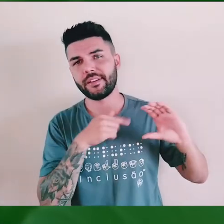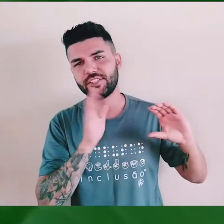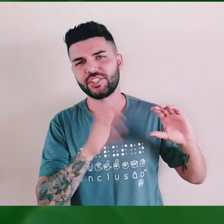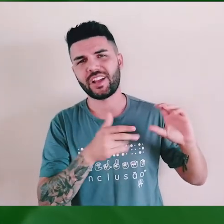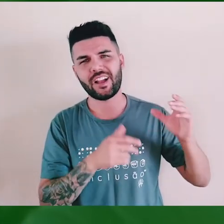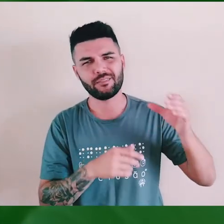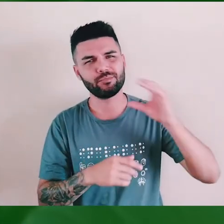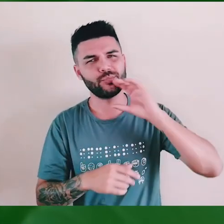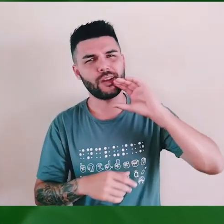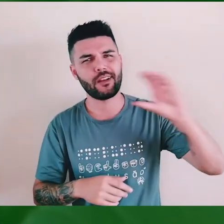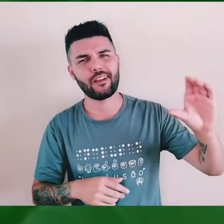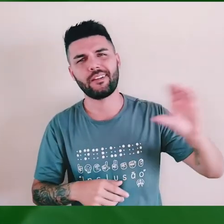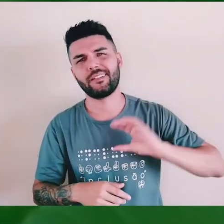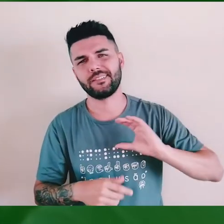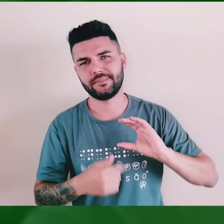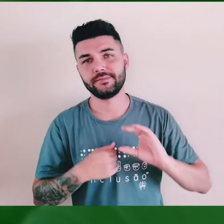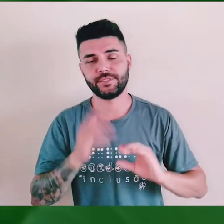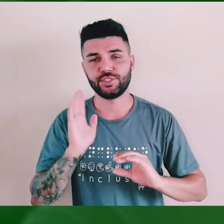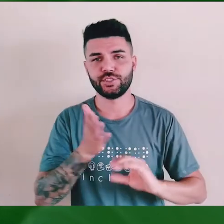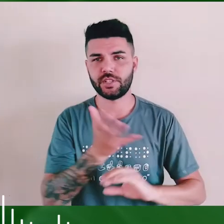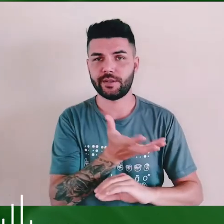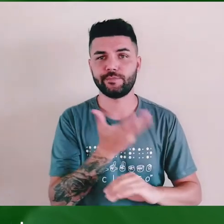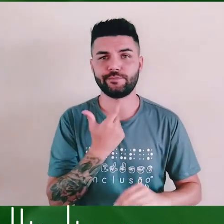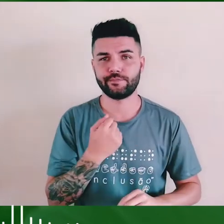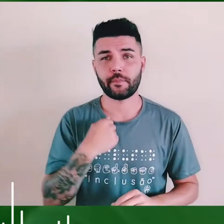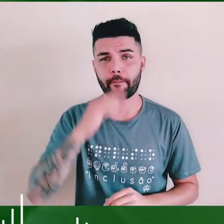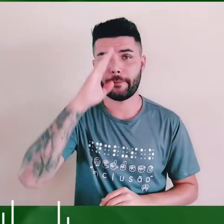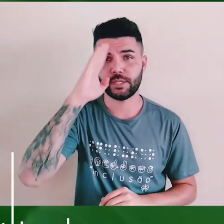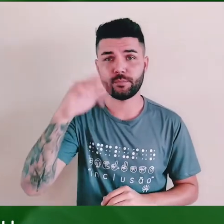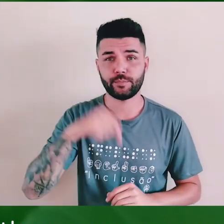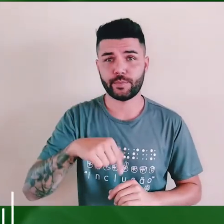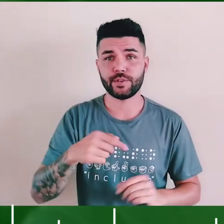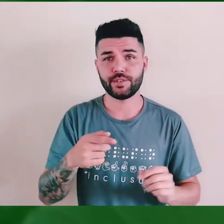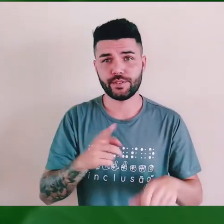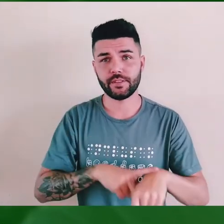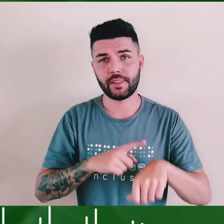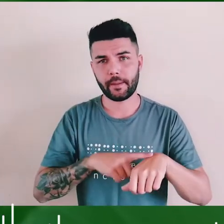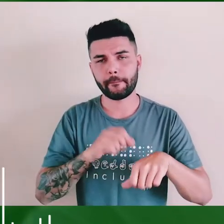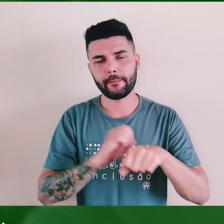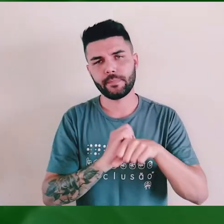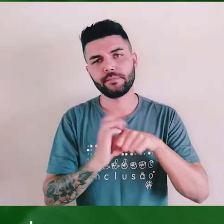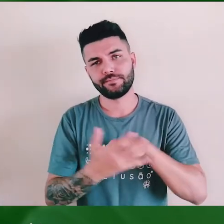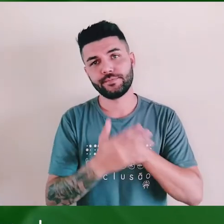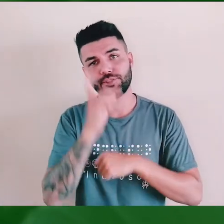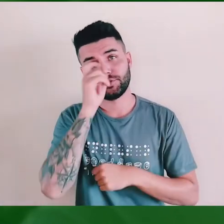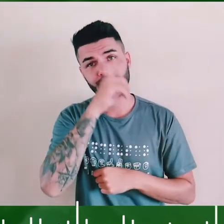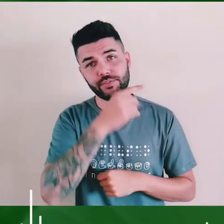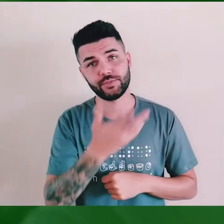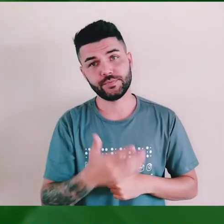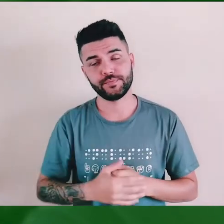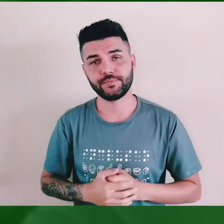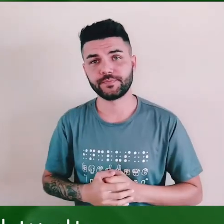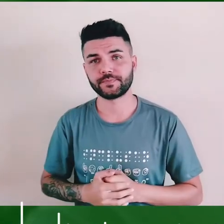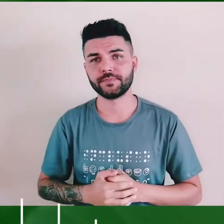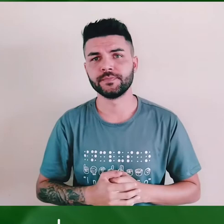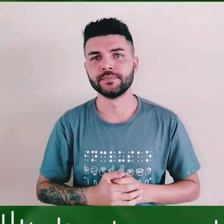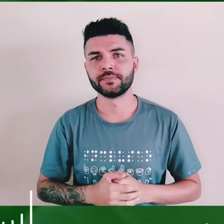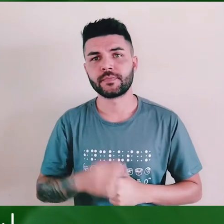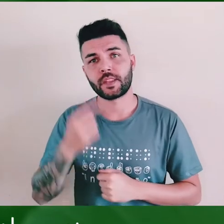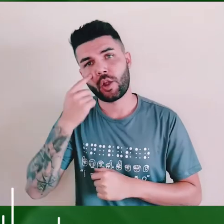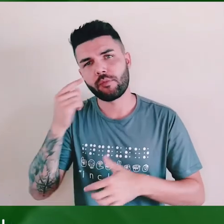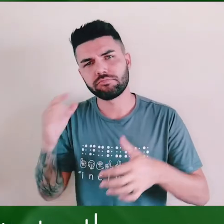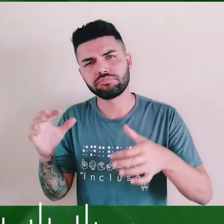Gabriel: E o Túlio fez uma pergunta que acho que faz um link com o que você falou, como